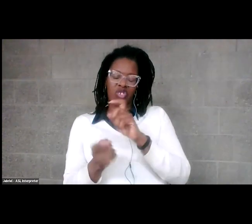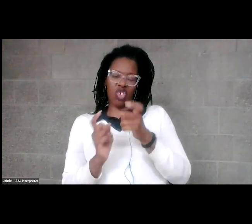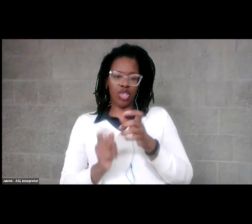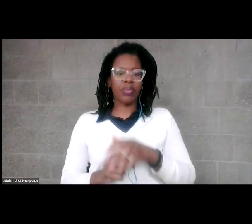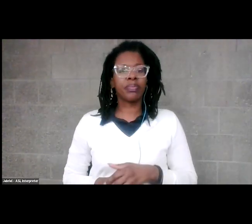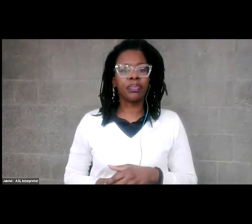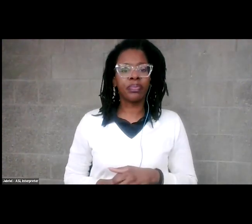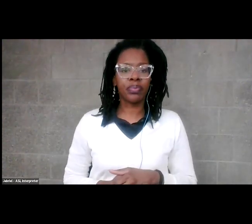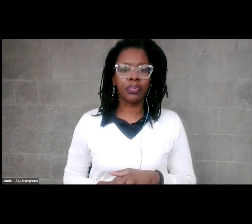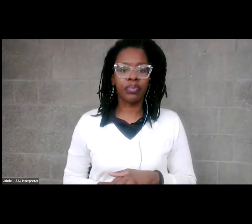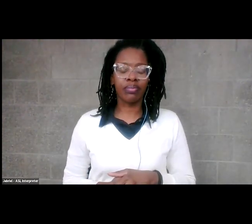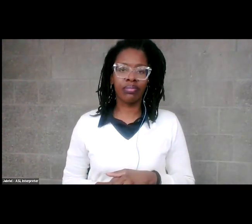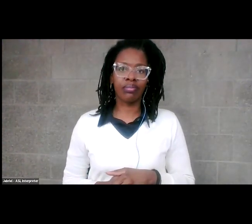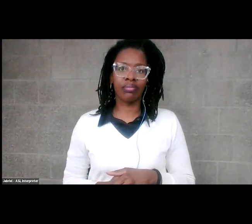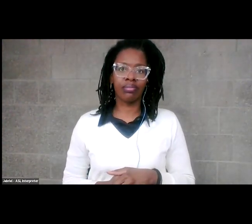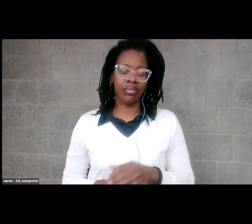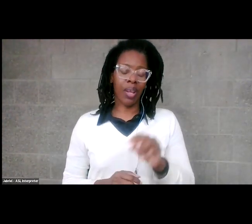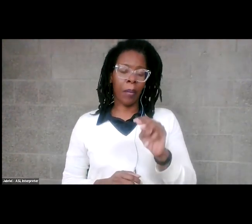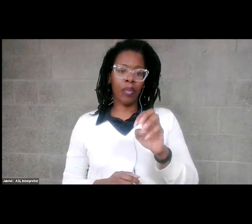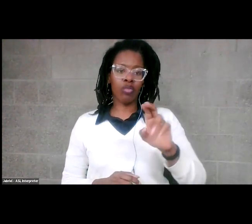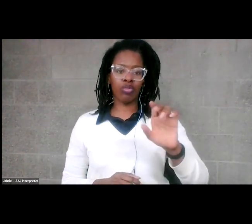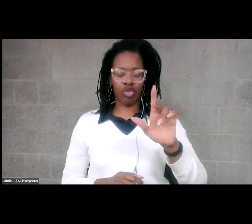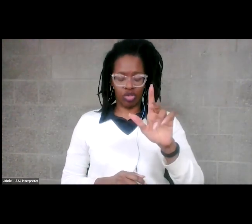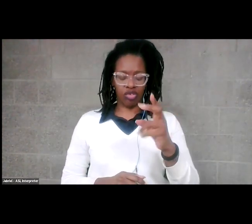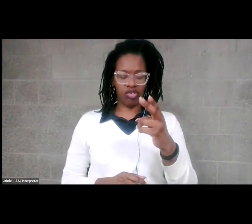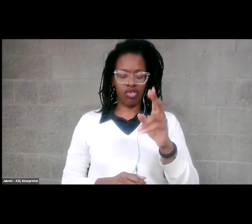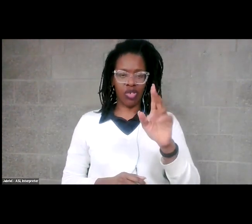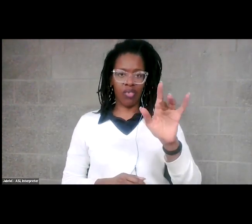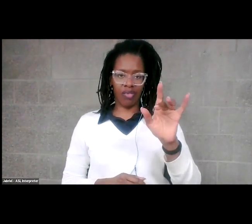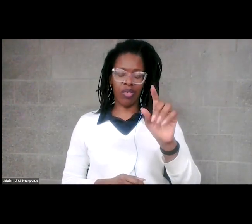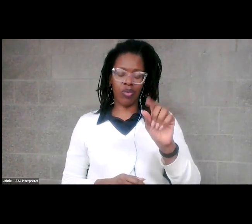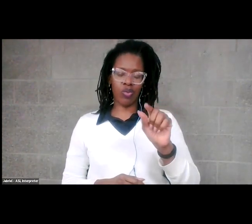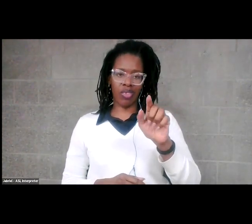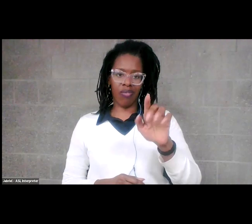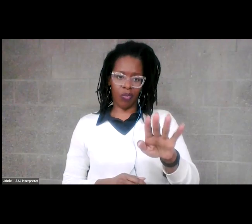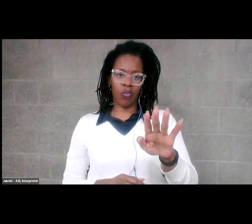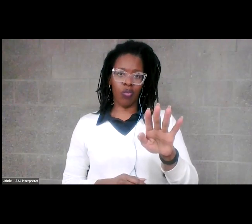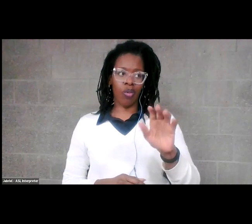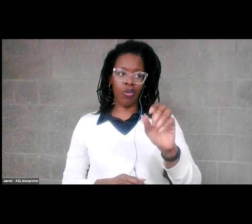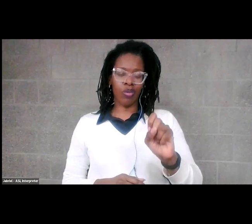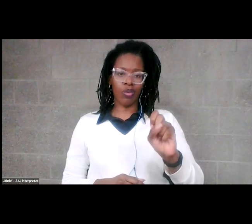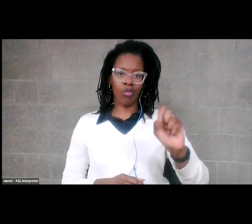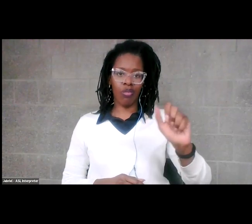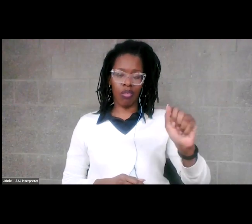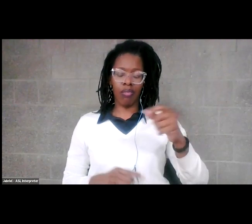[Jarita] Muy bien, a partir del 25 de marzo de 2024, la Administración del Seguro Social anunció que disminuirá